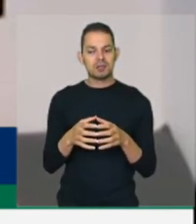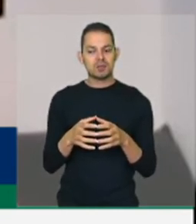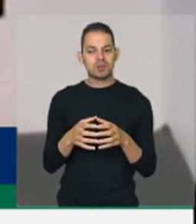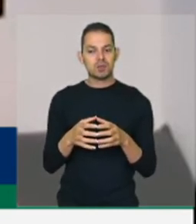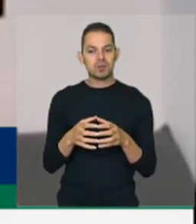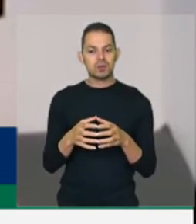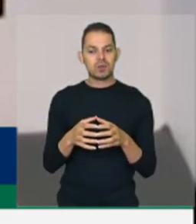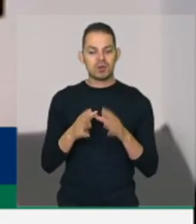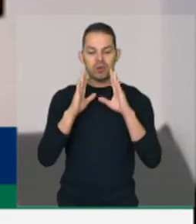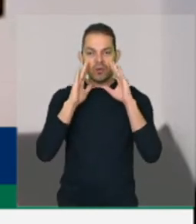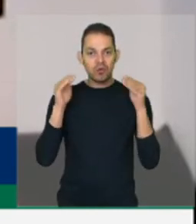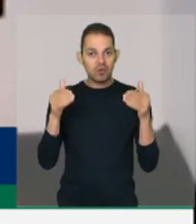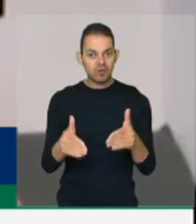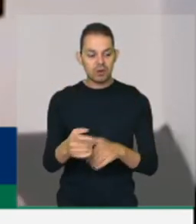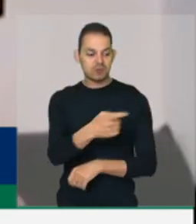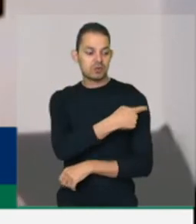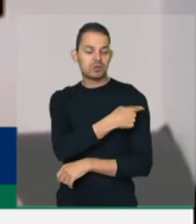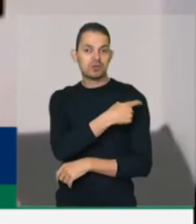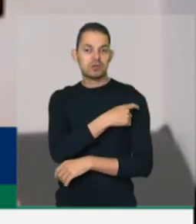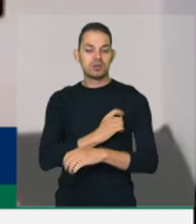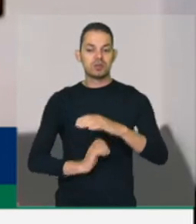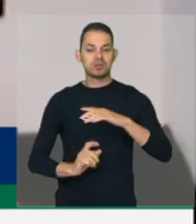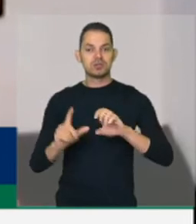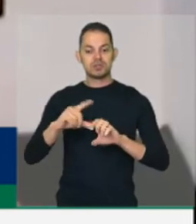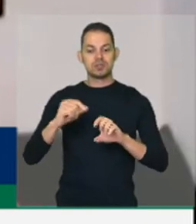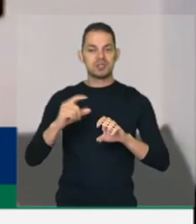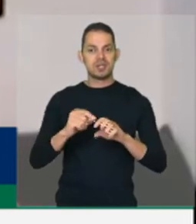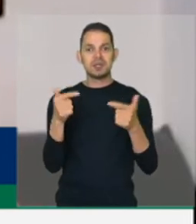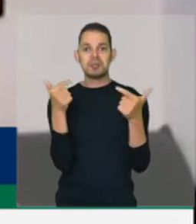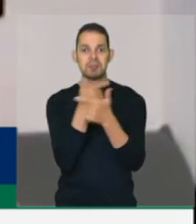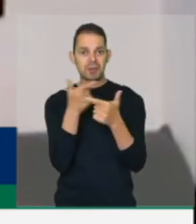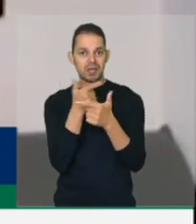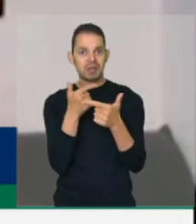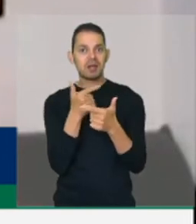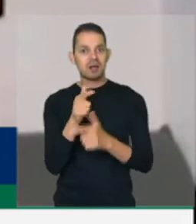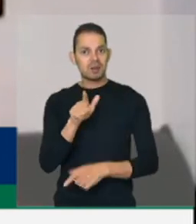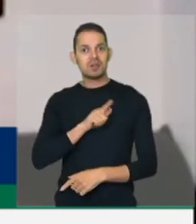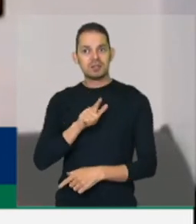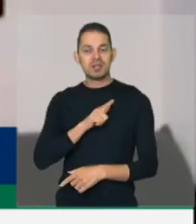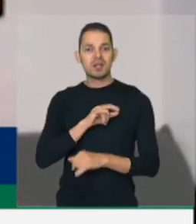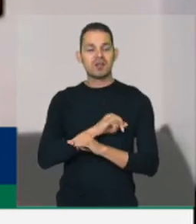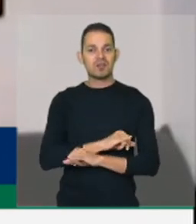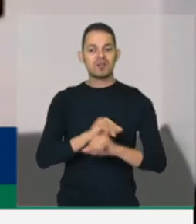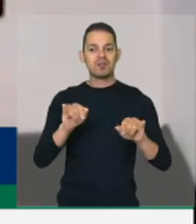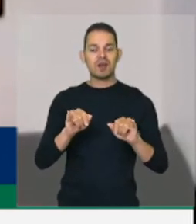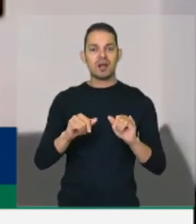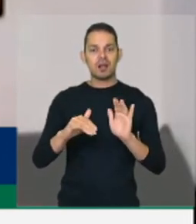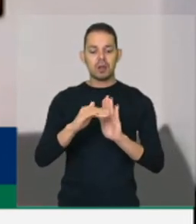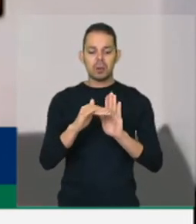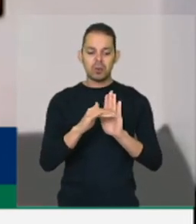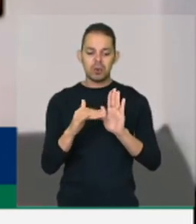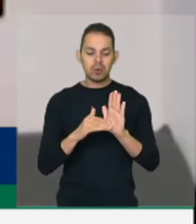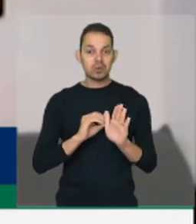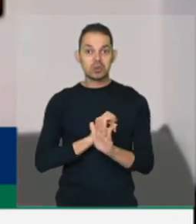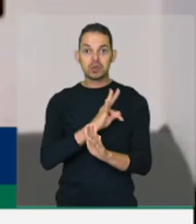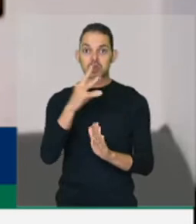VACINAÇÃO DOS EMPRESÁRIOS E ELES BRINCAM FAZEM IRONIA, NÃO É ? E DIZEM, EXATAMENTE QUE O CARDÁPIO VAI TER DE TUDO, MENOS A VACINA DA CHINA